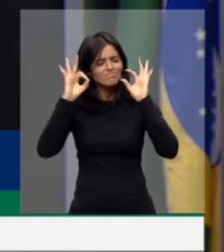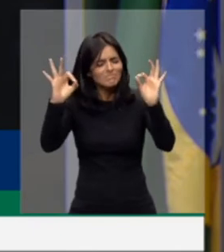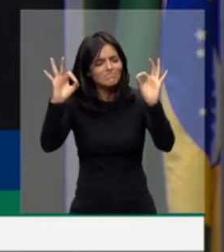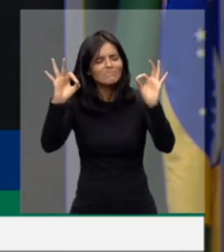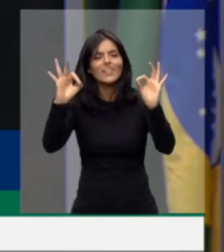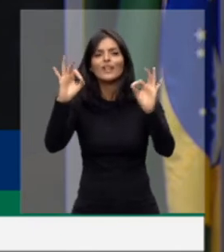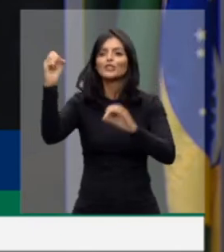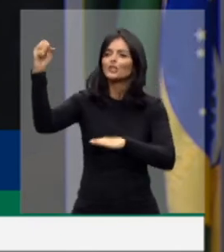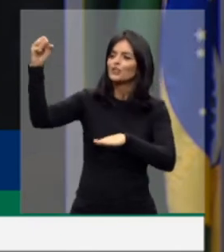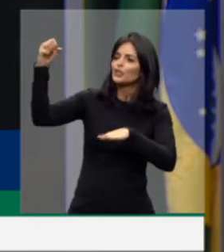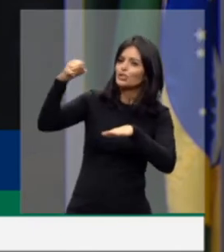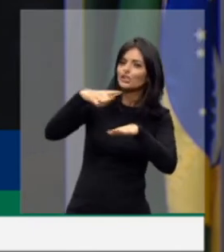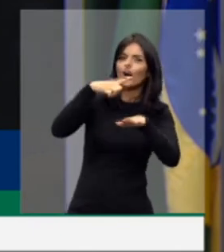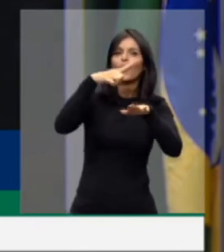NO BINOMIO ENERGIA SOLAR E EÓLICA E A NATUREZA TÃO